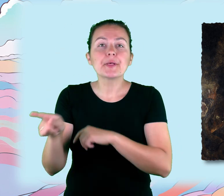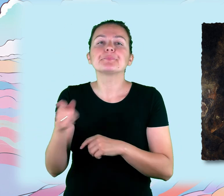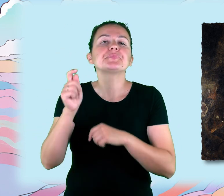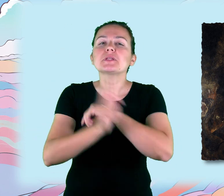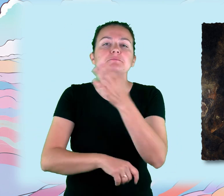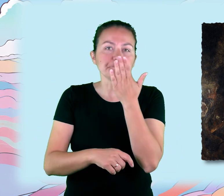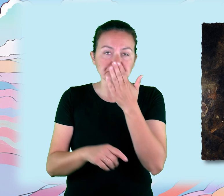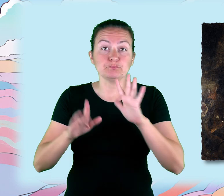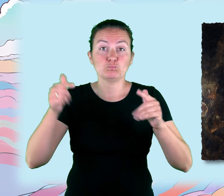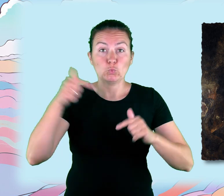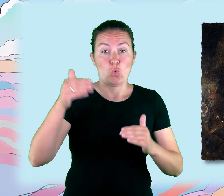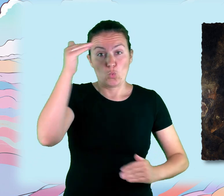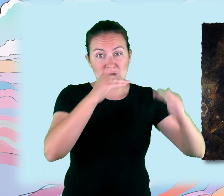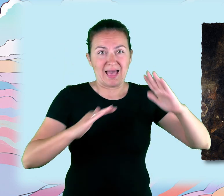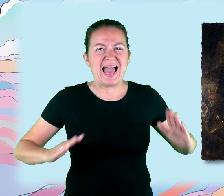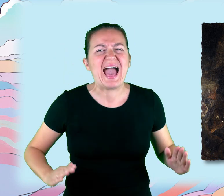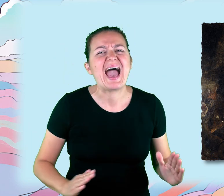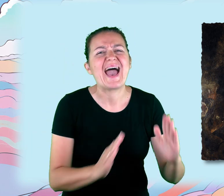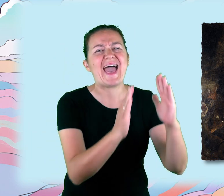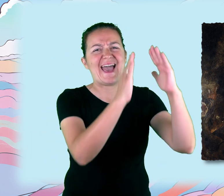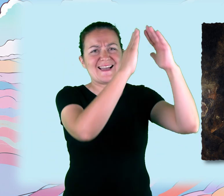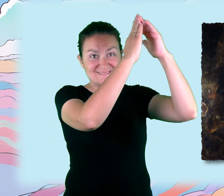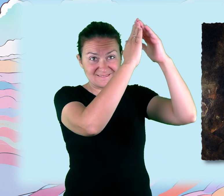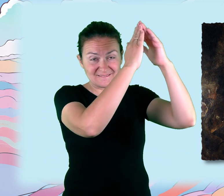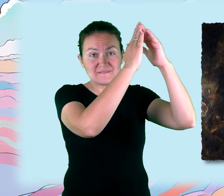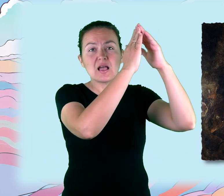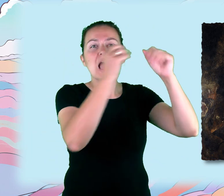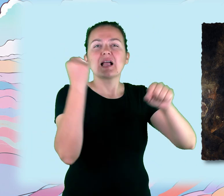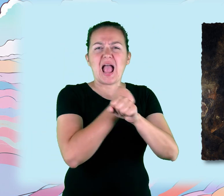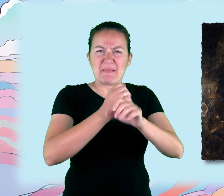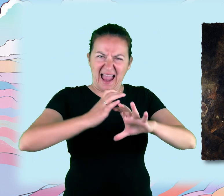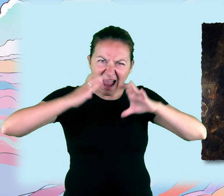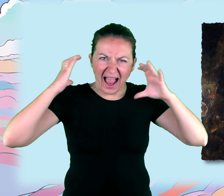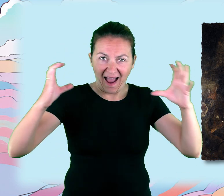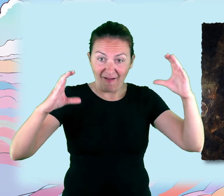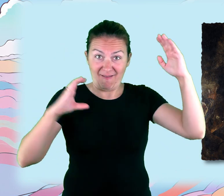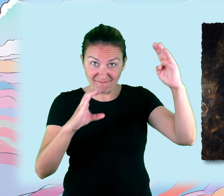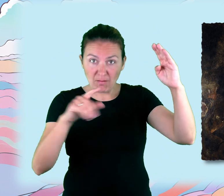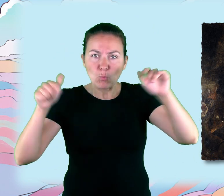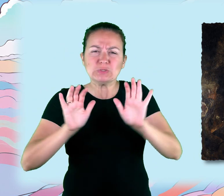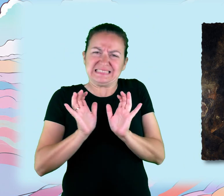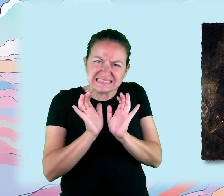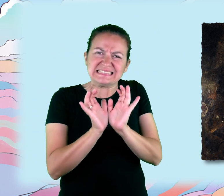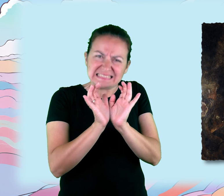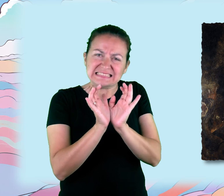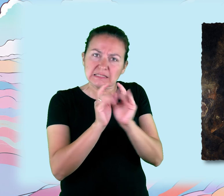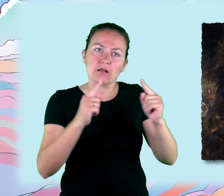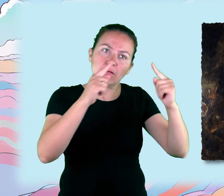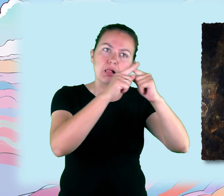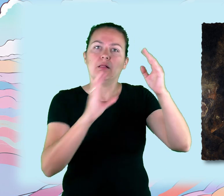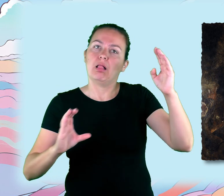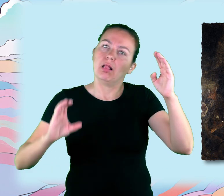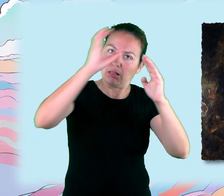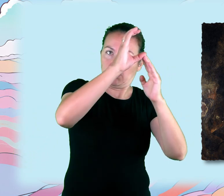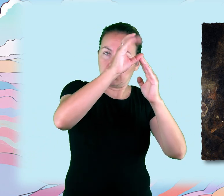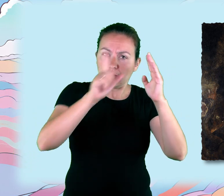Musi toczyć ogromny kamień na bardzo wysoką górę.